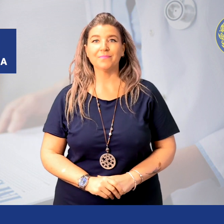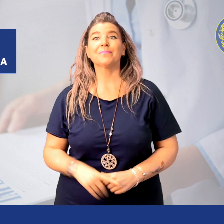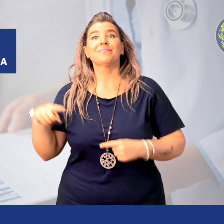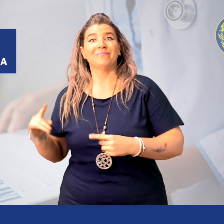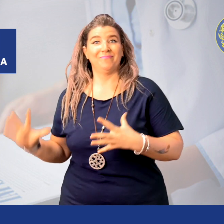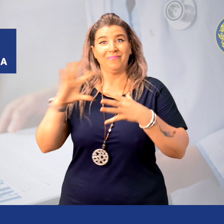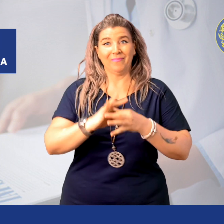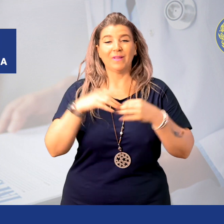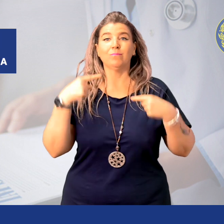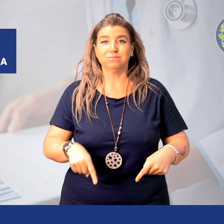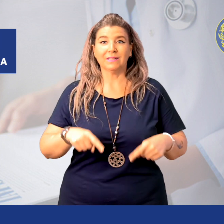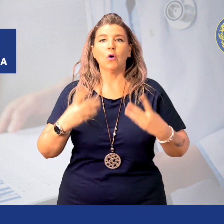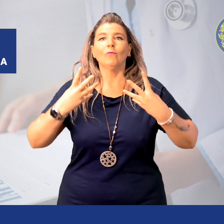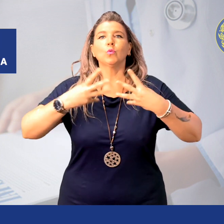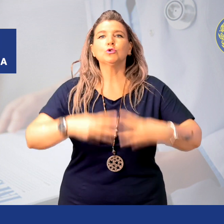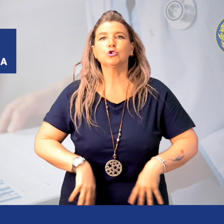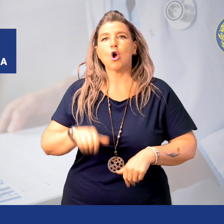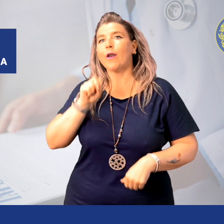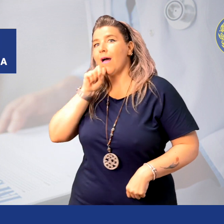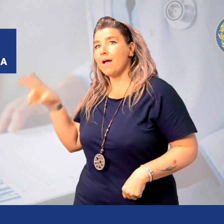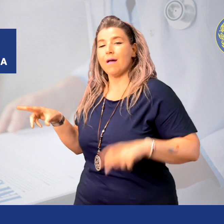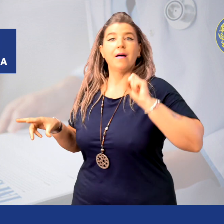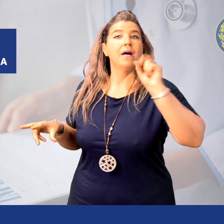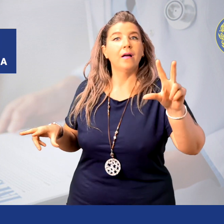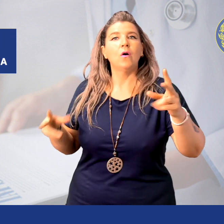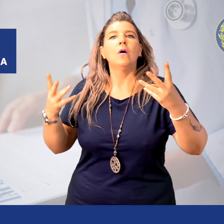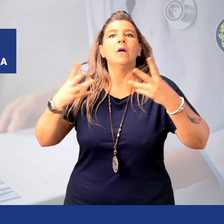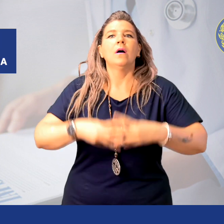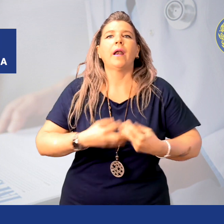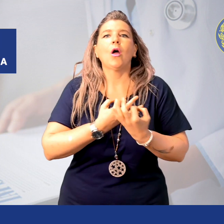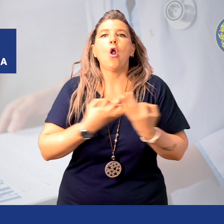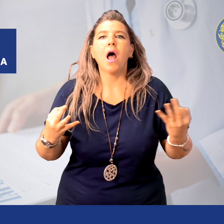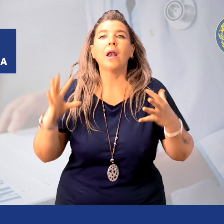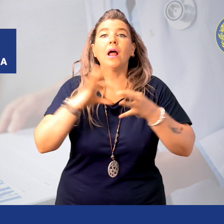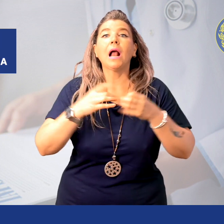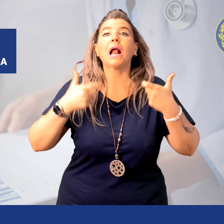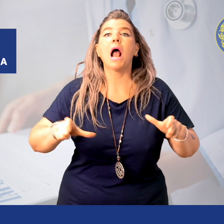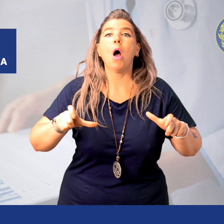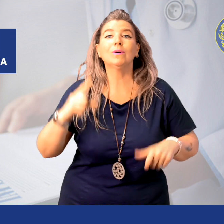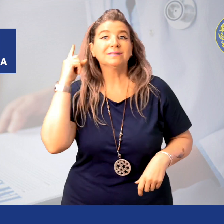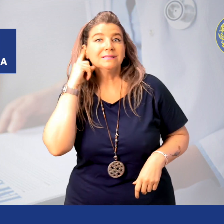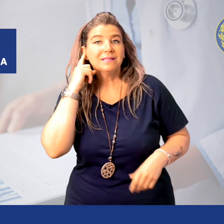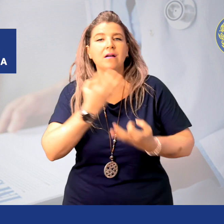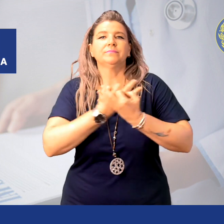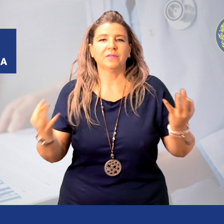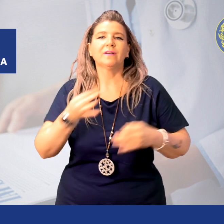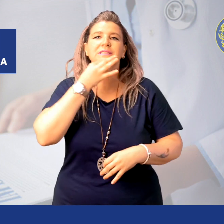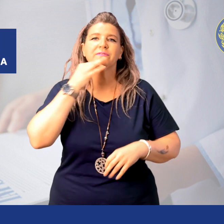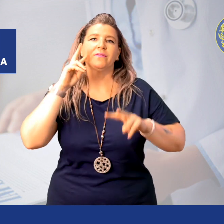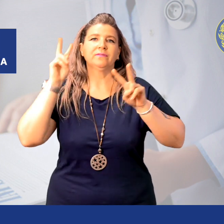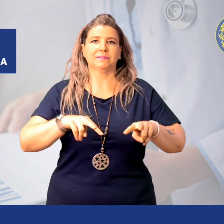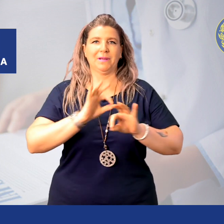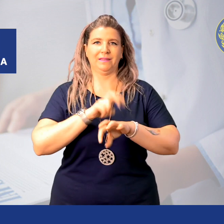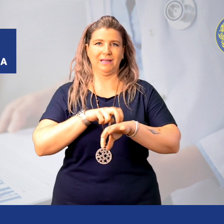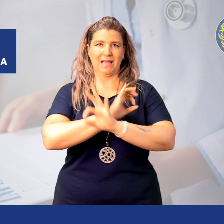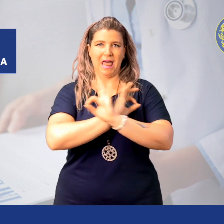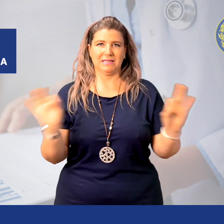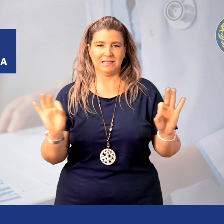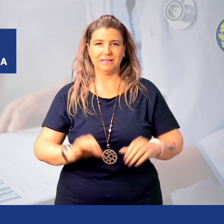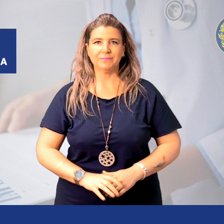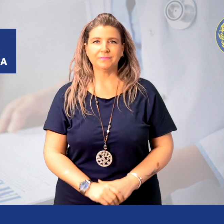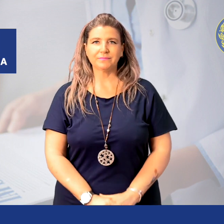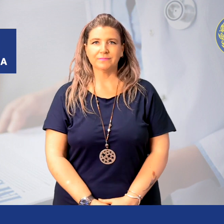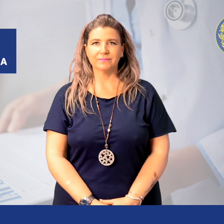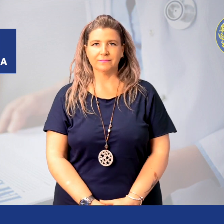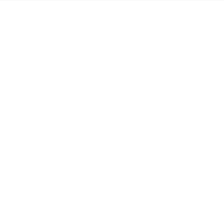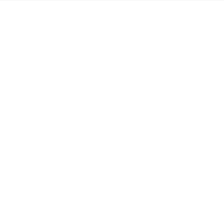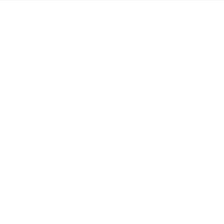Questa è la procedura regolare per essere esonerati dalle visite fiscale a causa della sordità